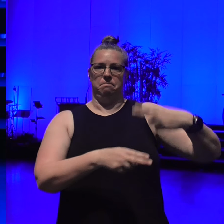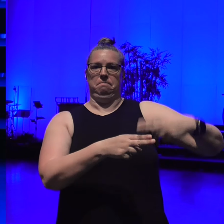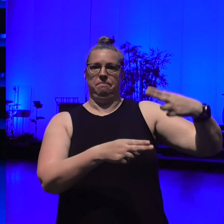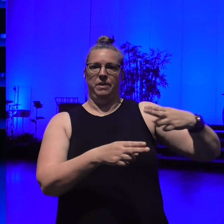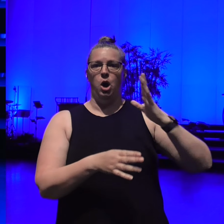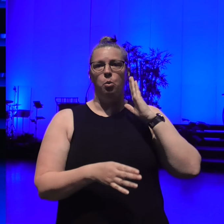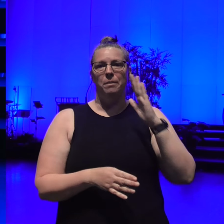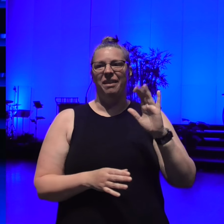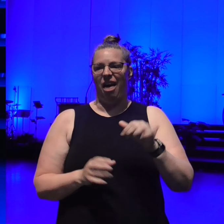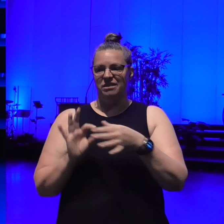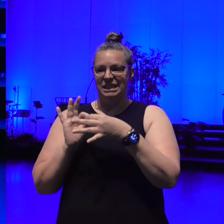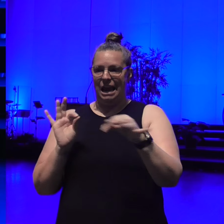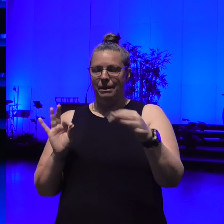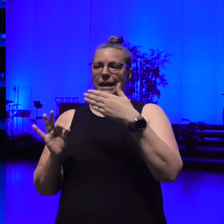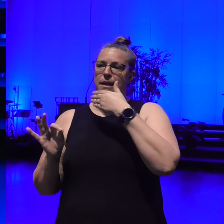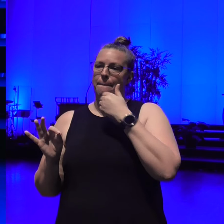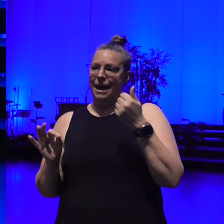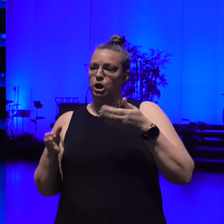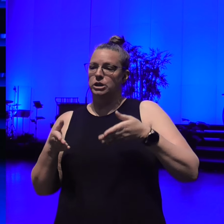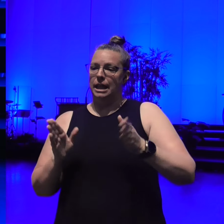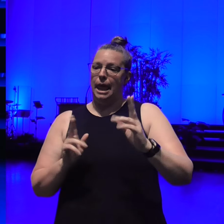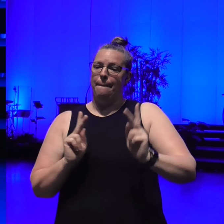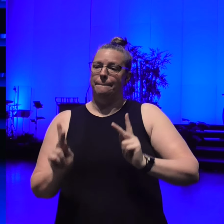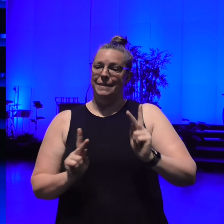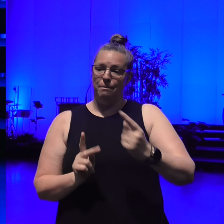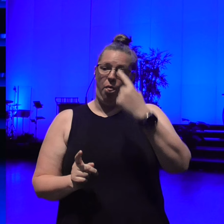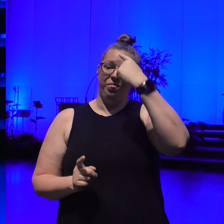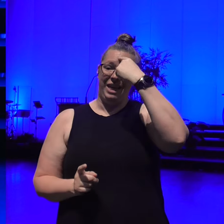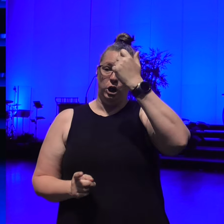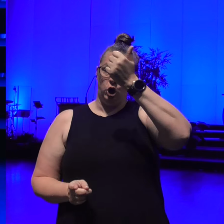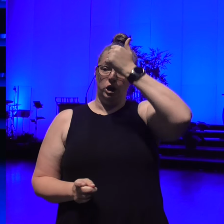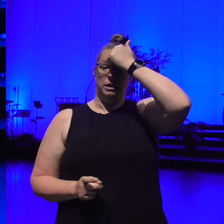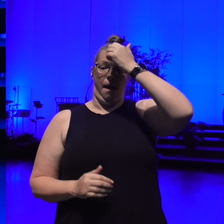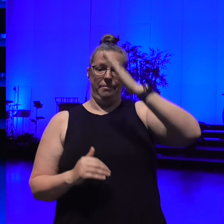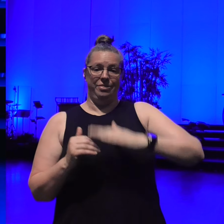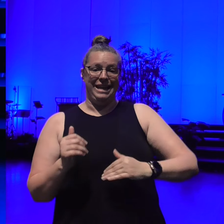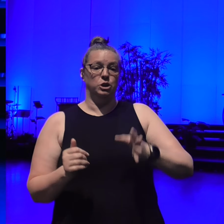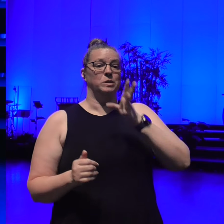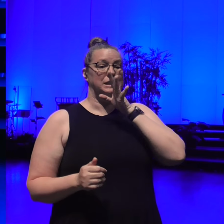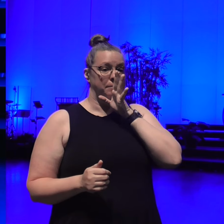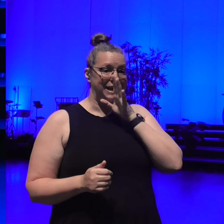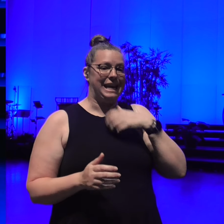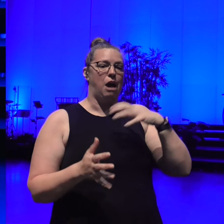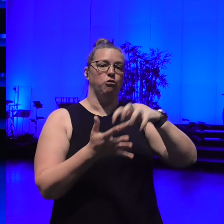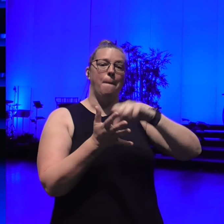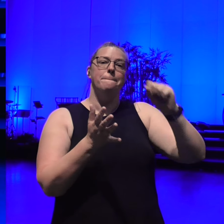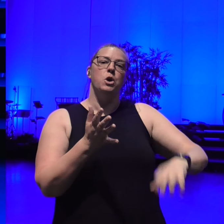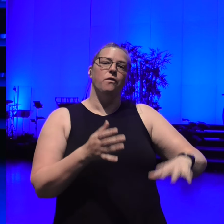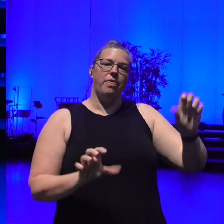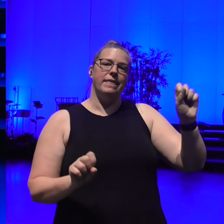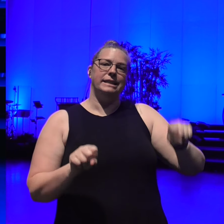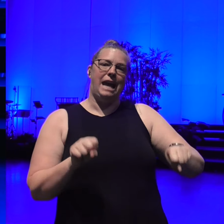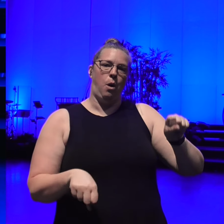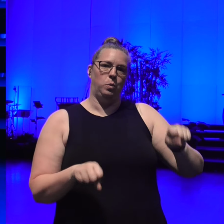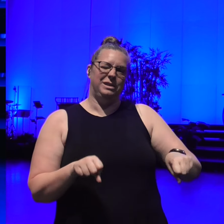de Mark Twain Es mejor dejar que la gente piense que eres tonto que hablar y eliminar todas las dudas